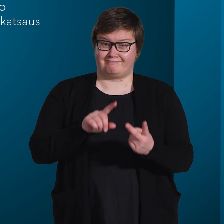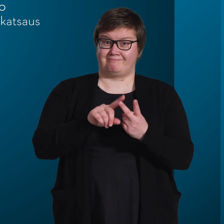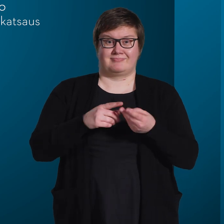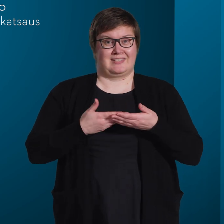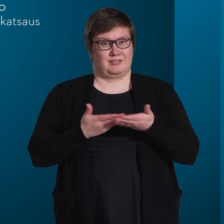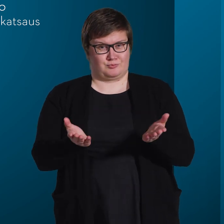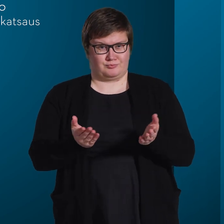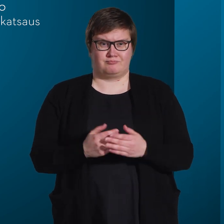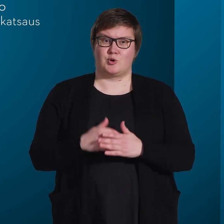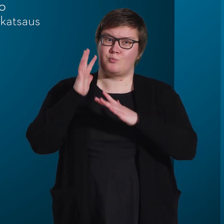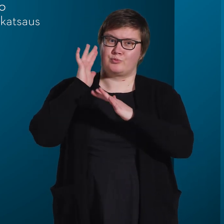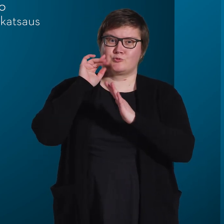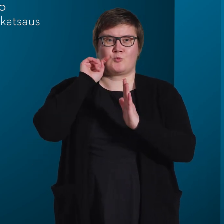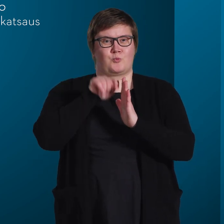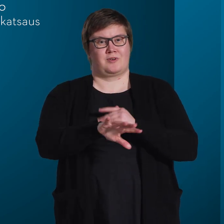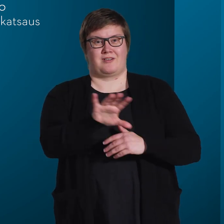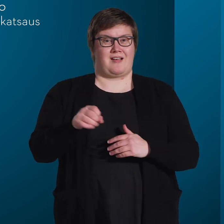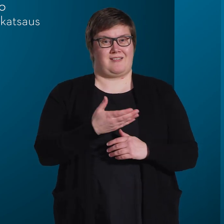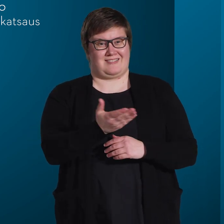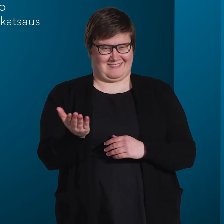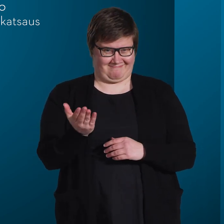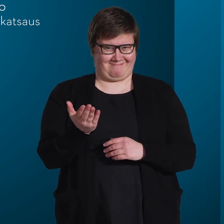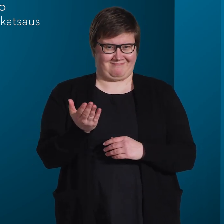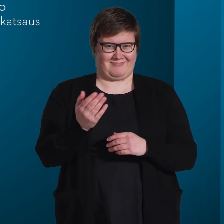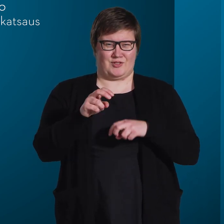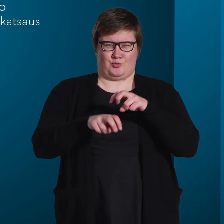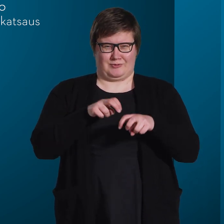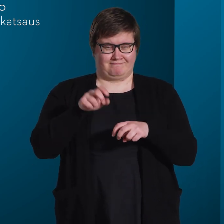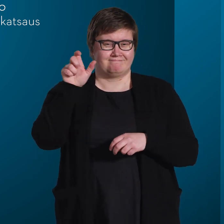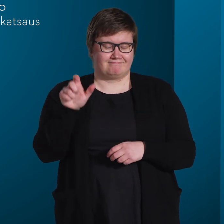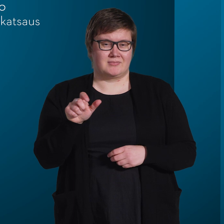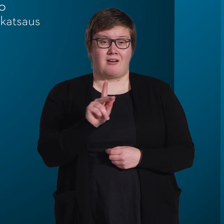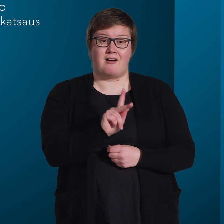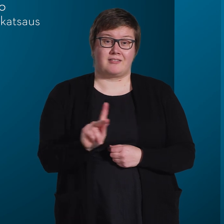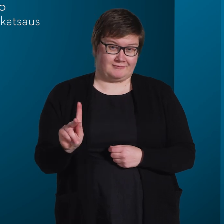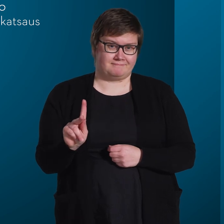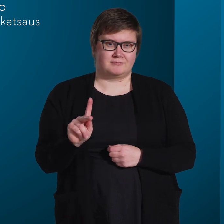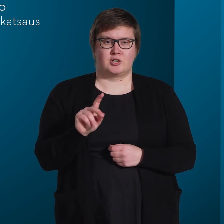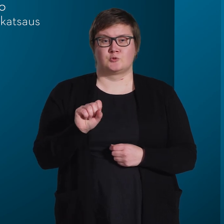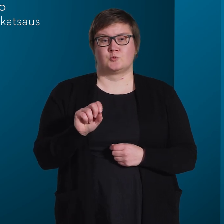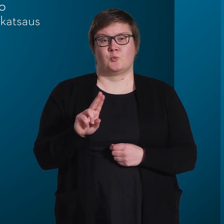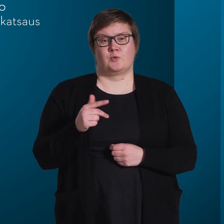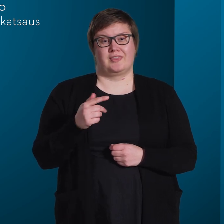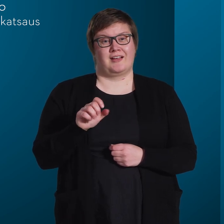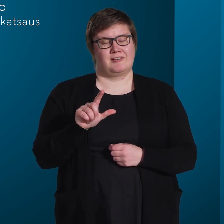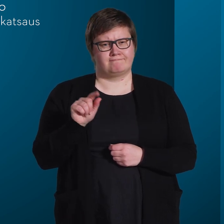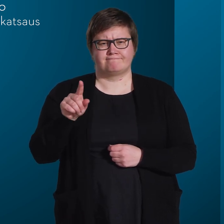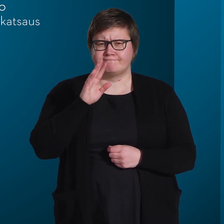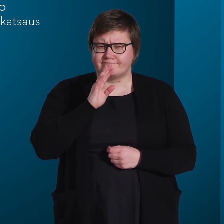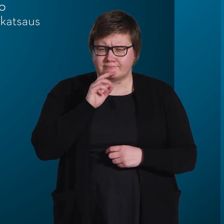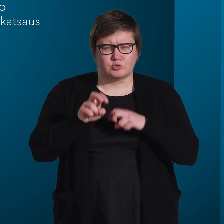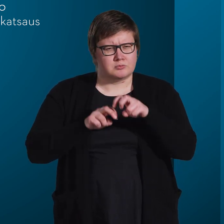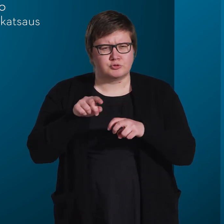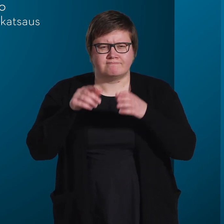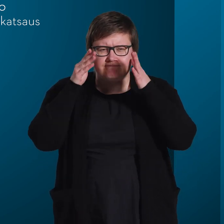Musiikki kuuluu kaikille -esityksessä Katja Sutela kertoo omasta tutkimuksestaan, -